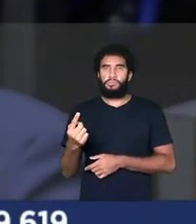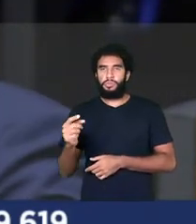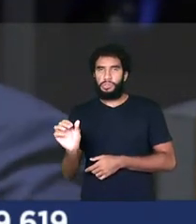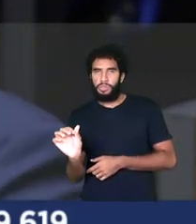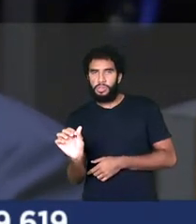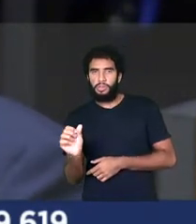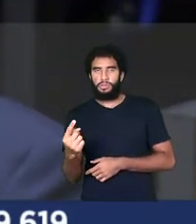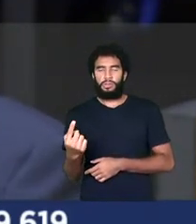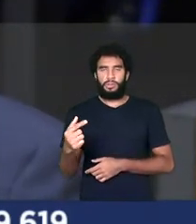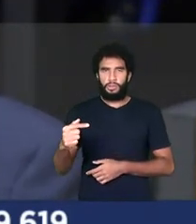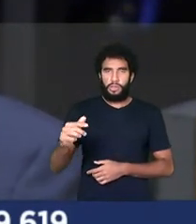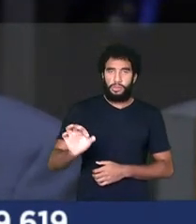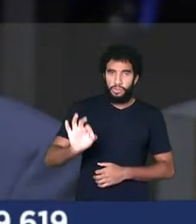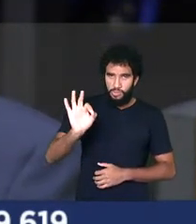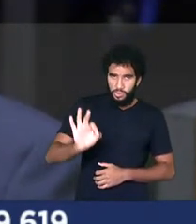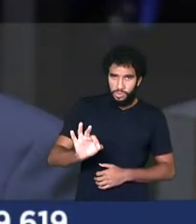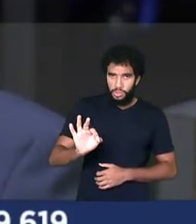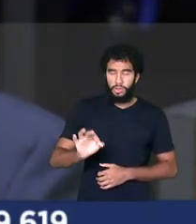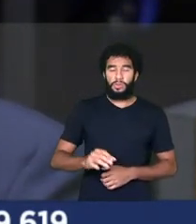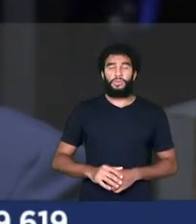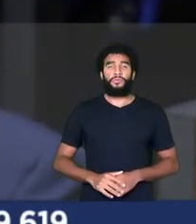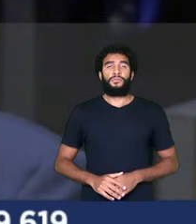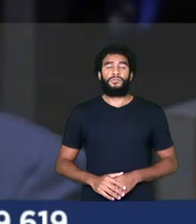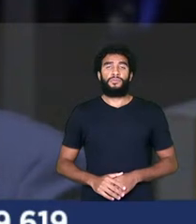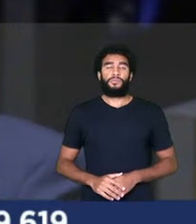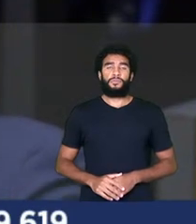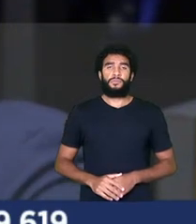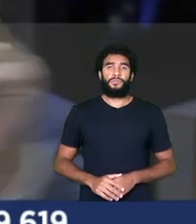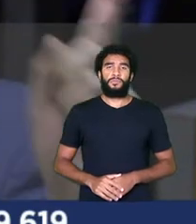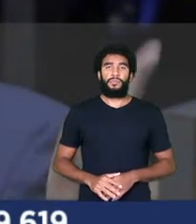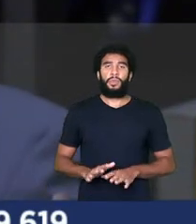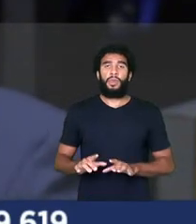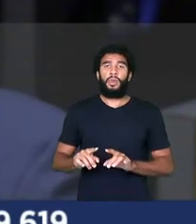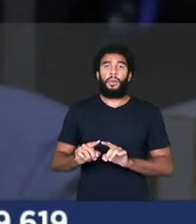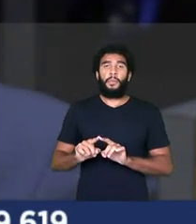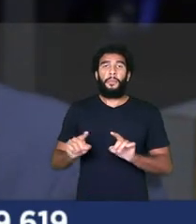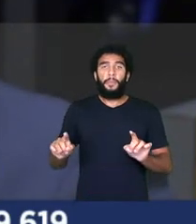INCIDE SOBRE ELA, O IMPOSTO ENTRE 16 E 17%. 16 E ALGUMA